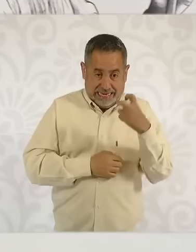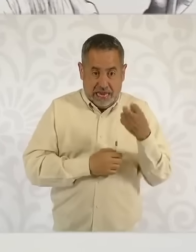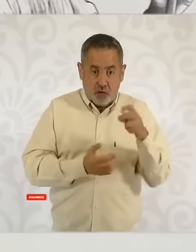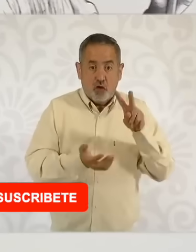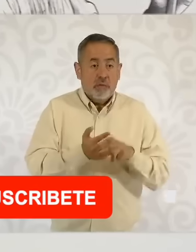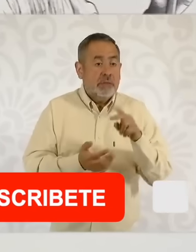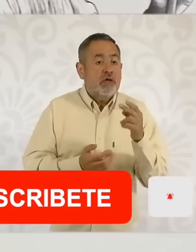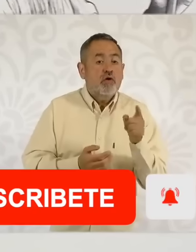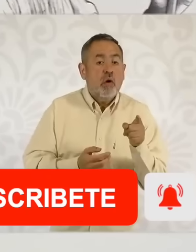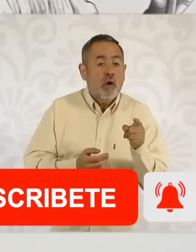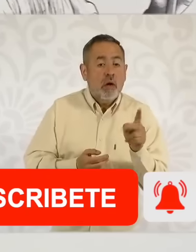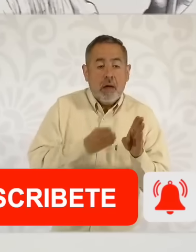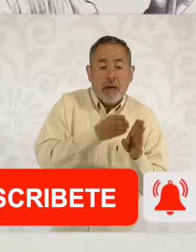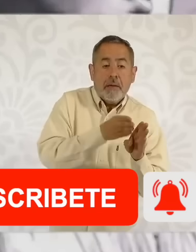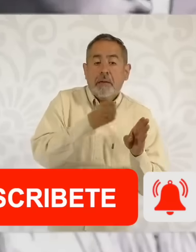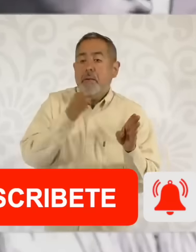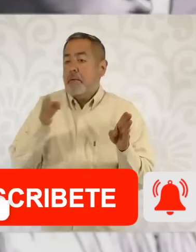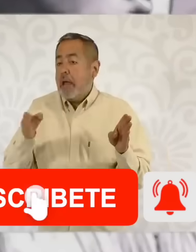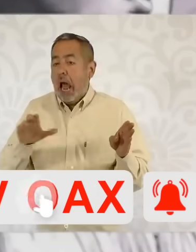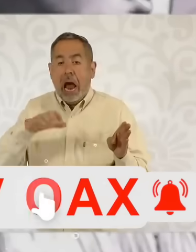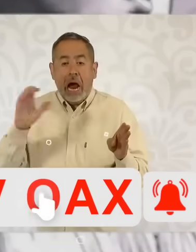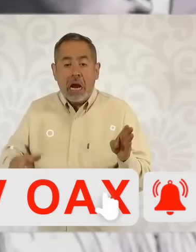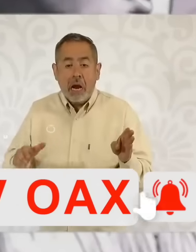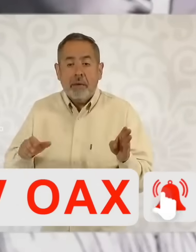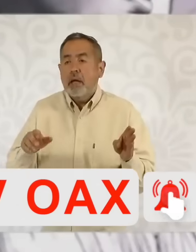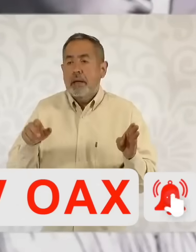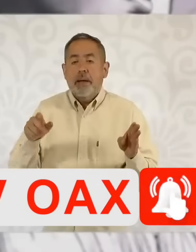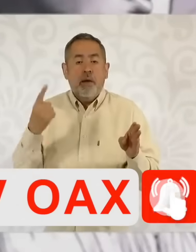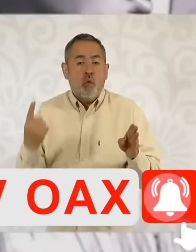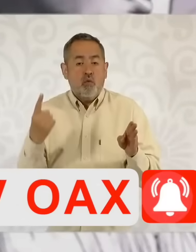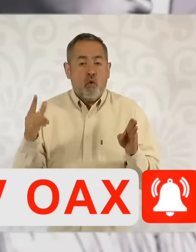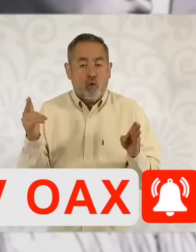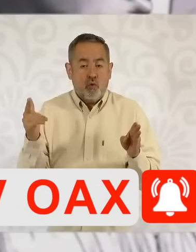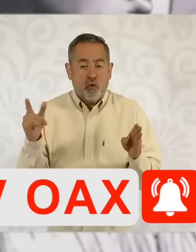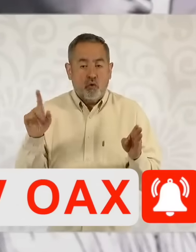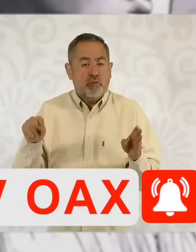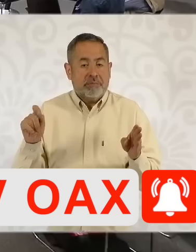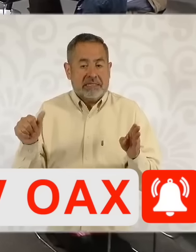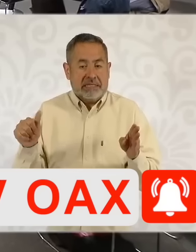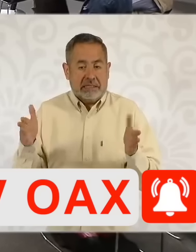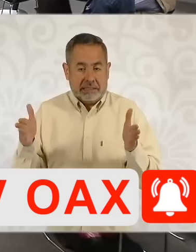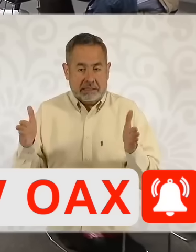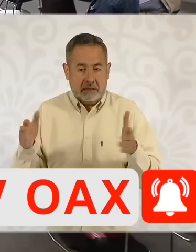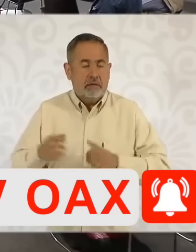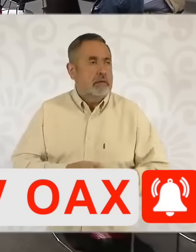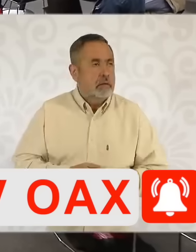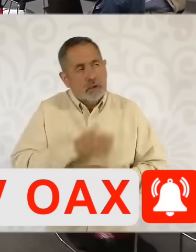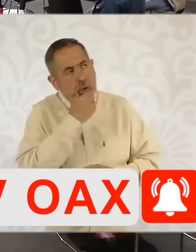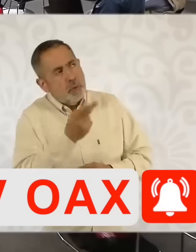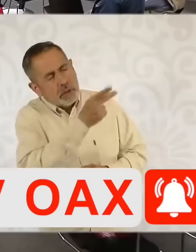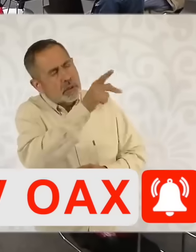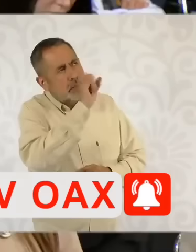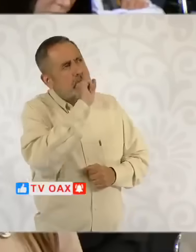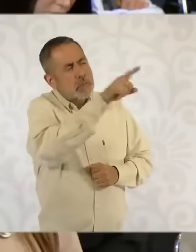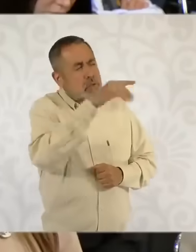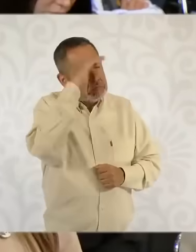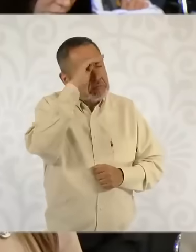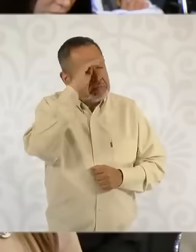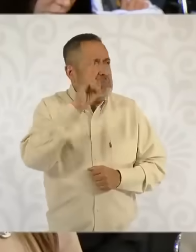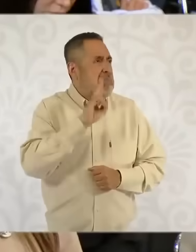valoración termina primero de julio del 26 Secretario en ese mismo sentido y finalmente ¿vei